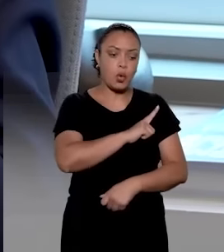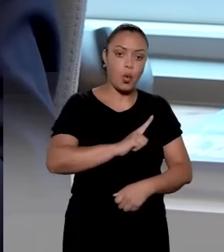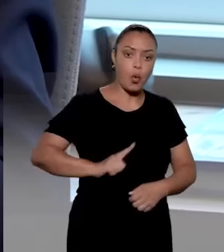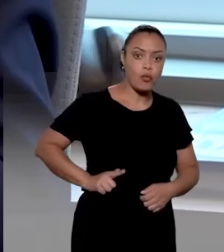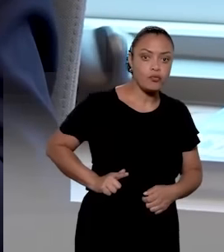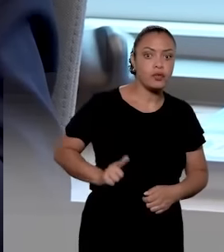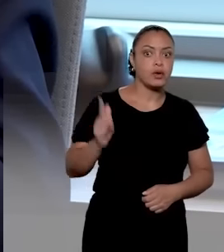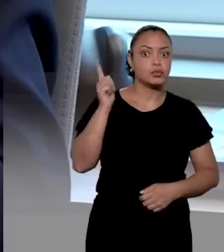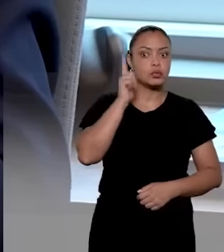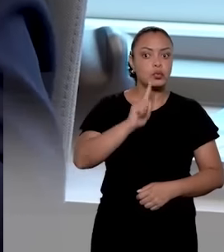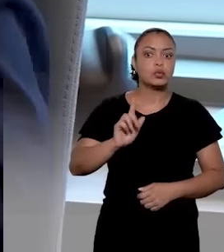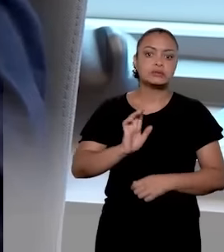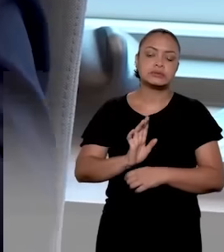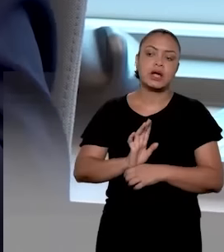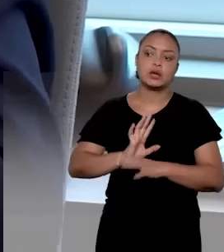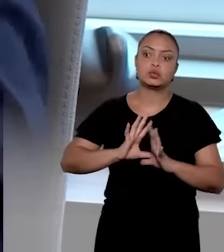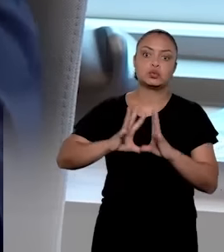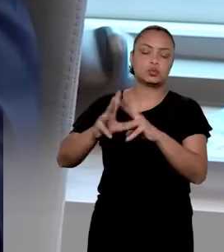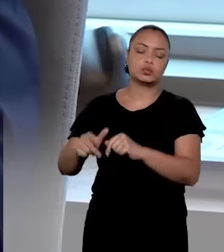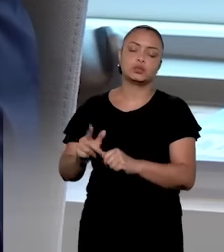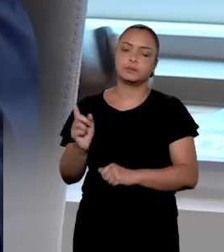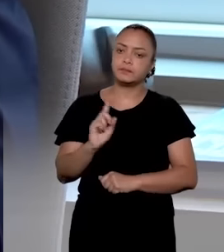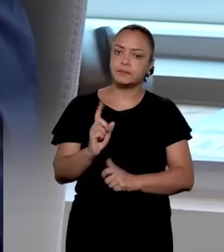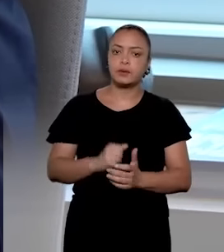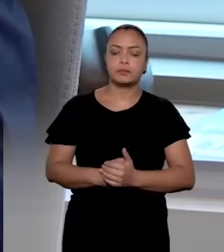de colocar à disposição. É importantíssimo isso, que os bancos privados participem do